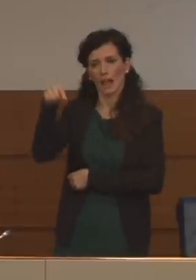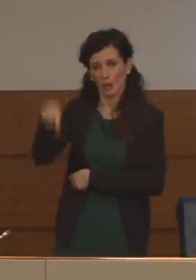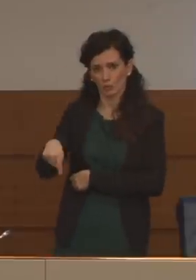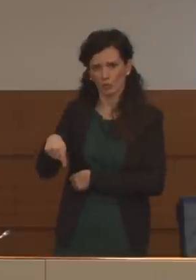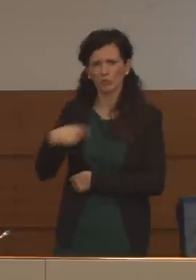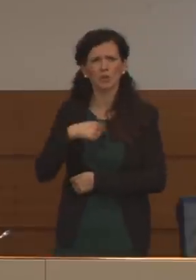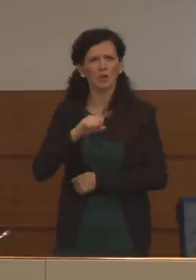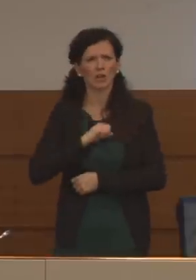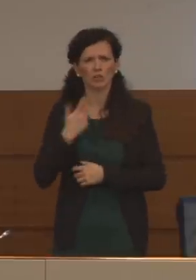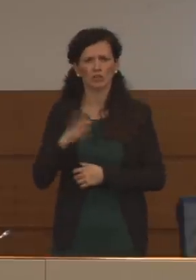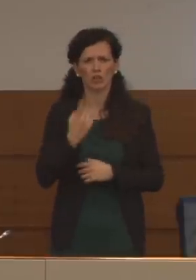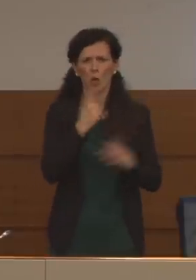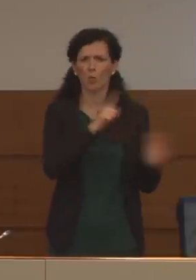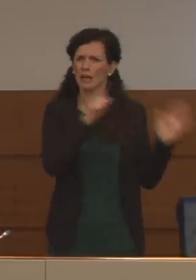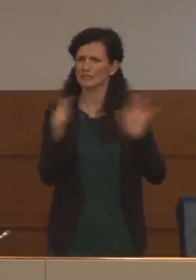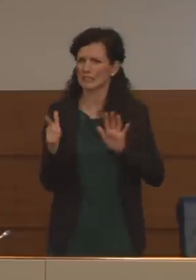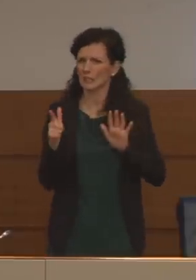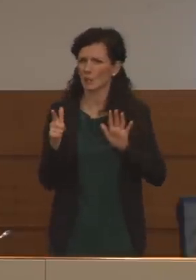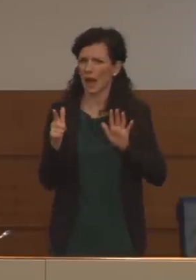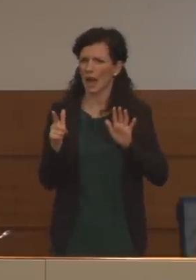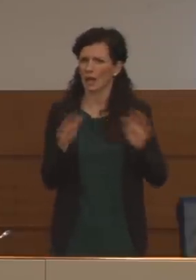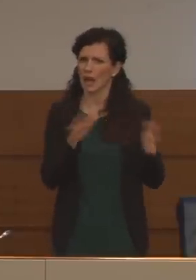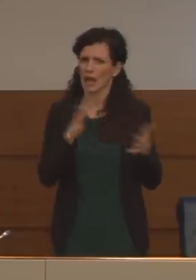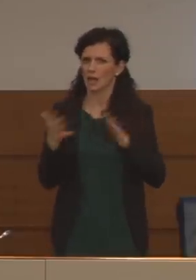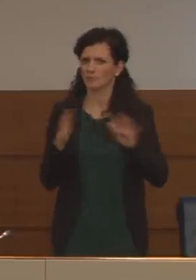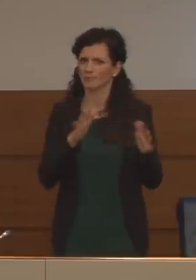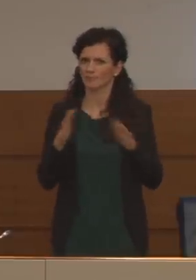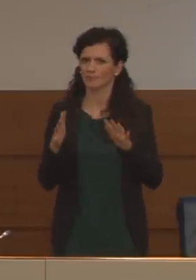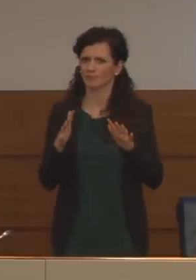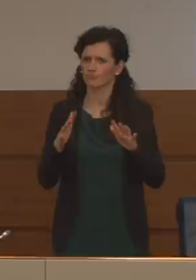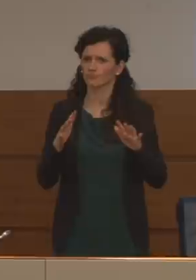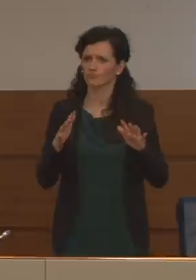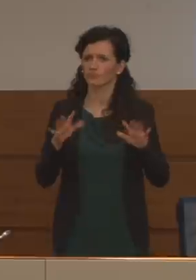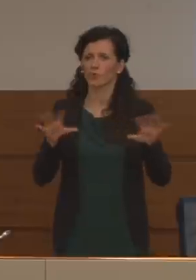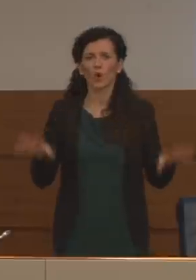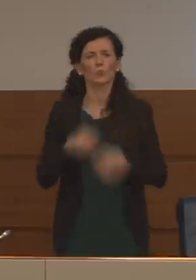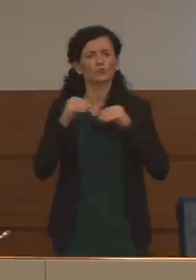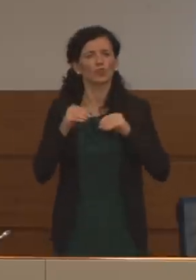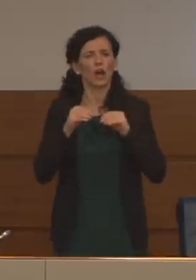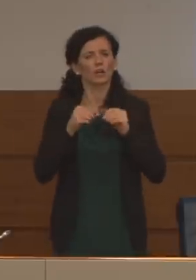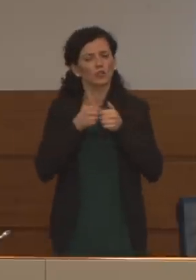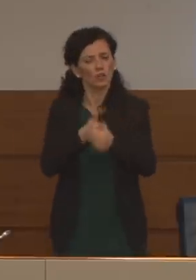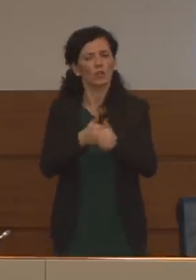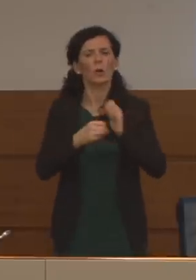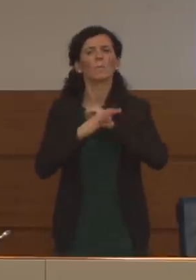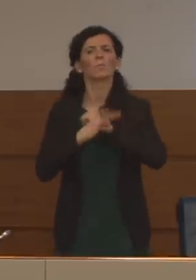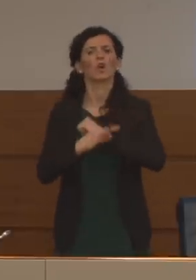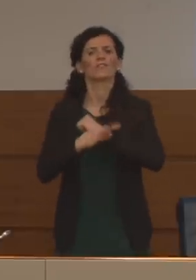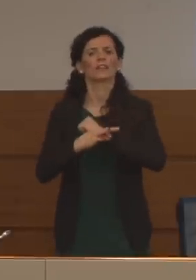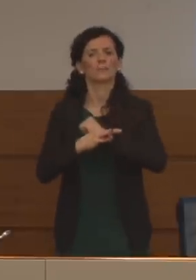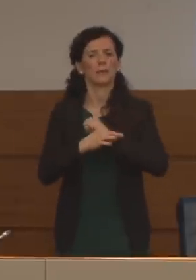sostanzialmente dall'adozione di alcuni provvedimenti e che nei prossimi